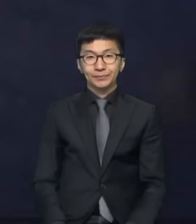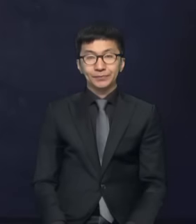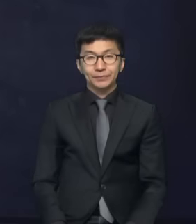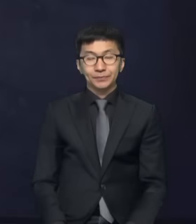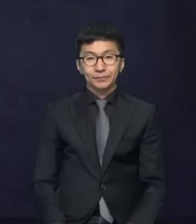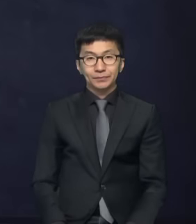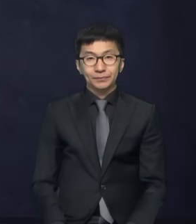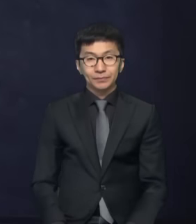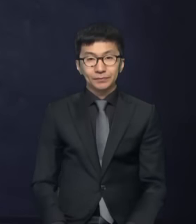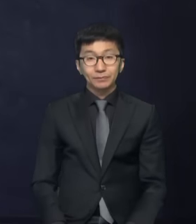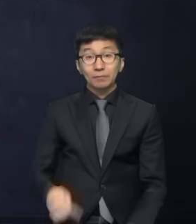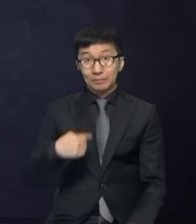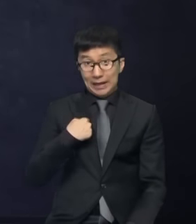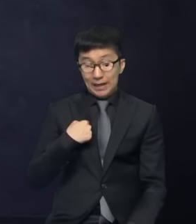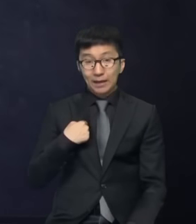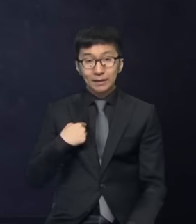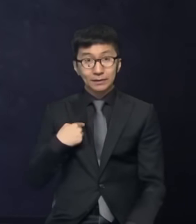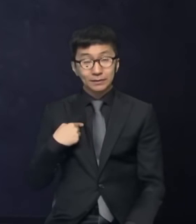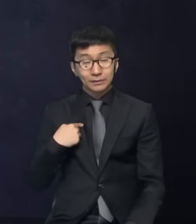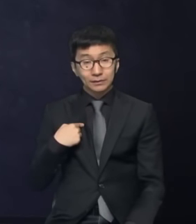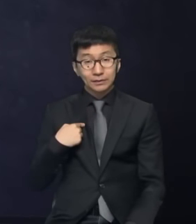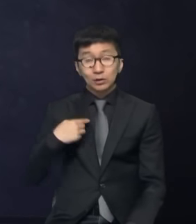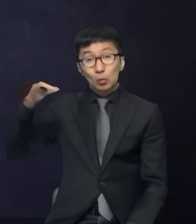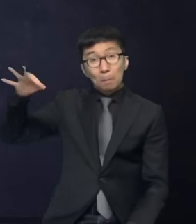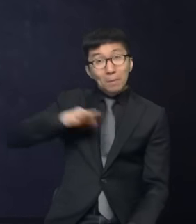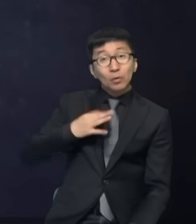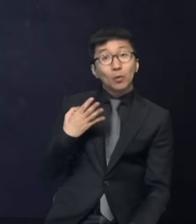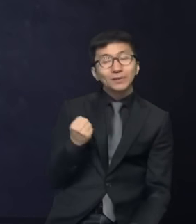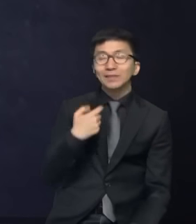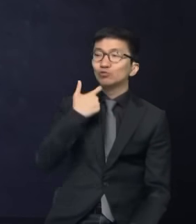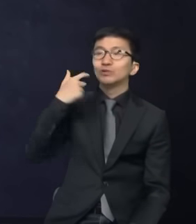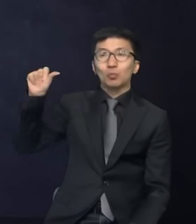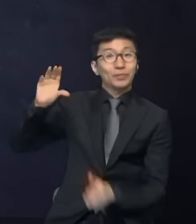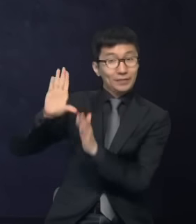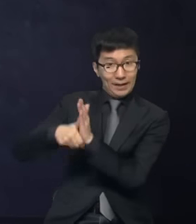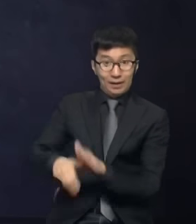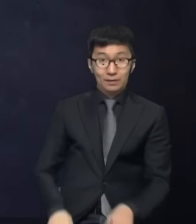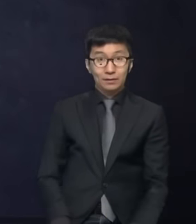저는 연금을 65세부터 받게 되는데 저의 아버지보다 월 65만 원 정도 연금을 덜